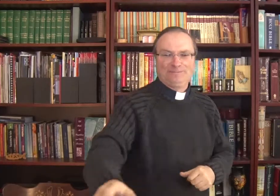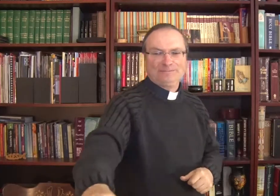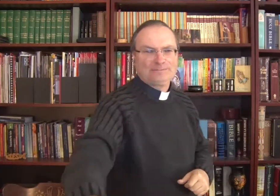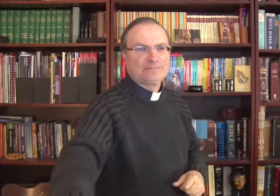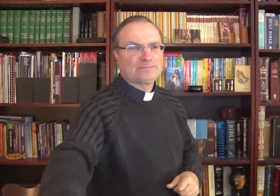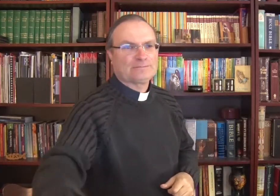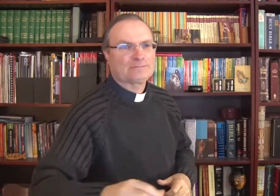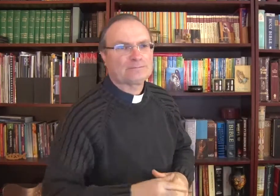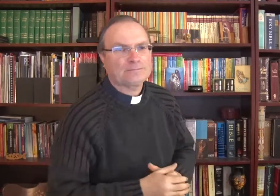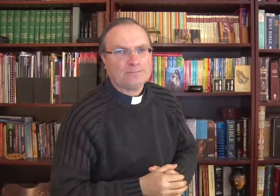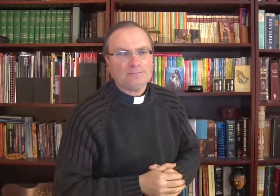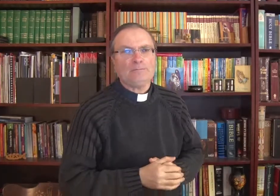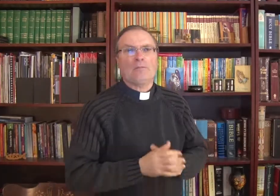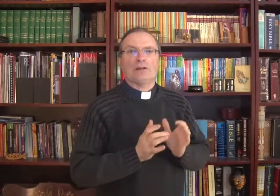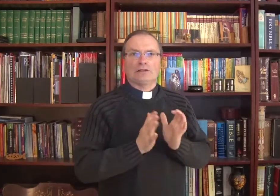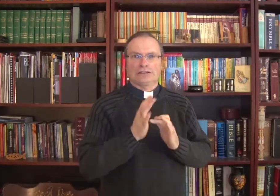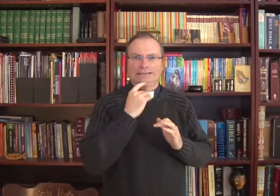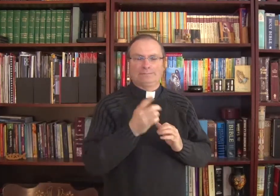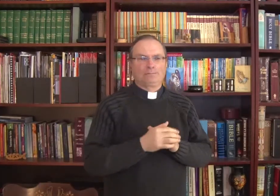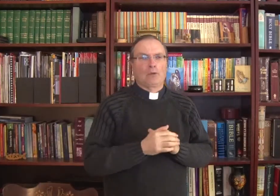Jésus disait: